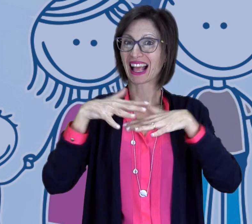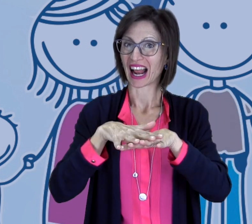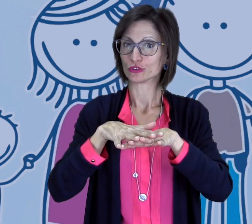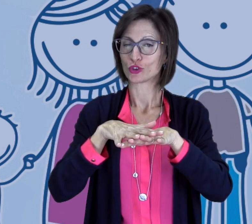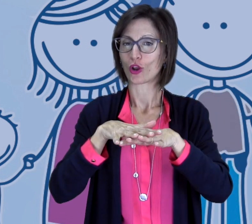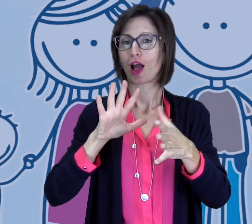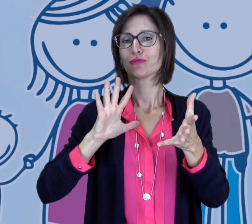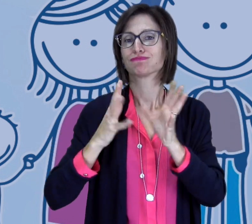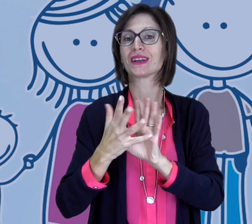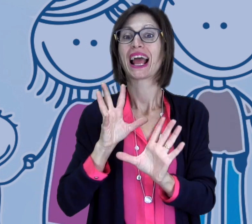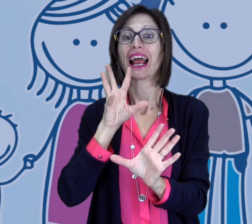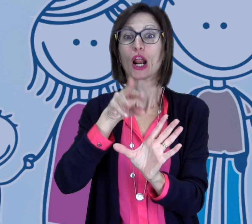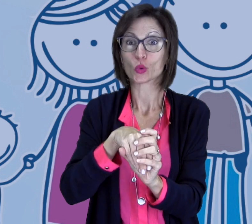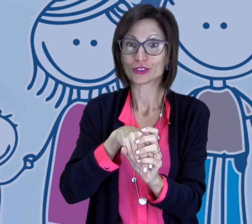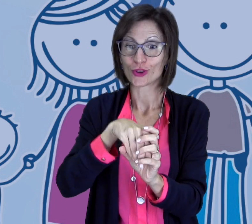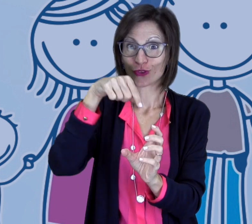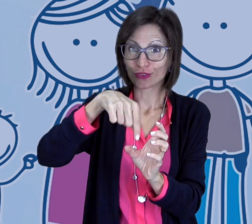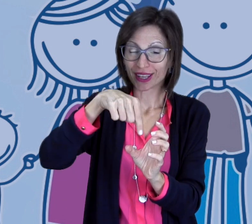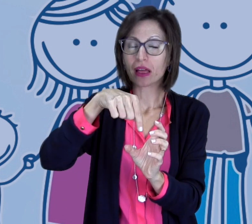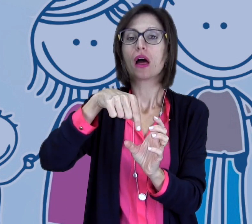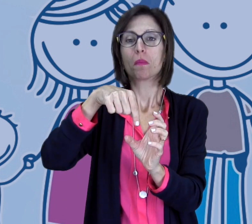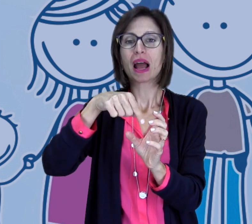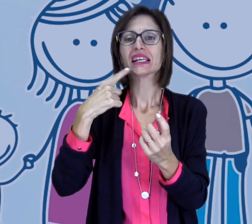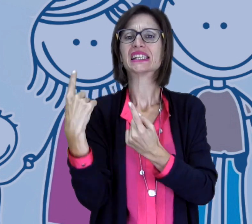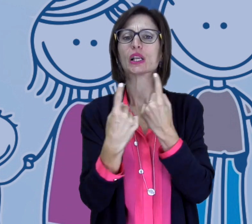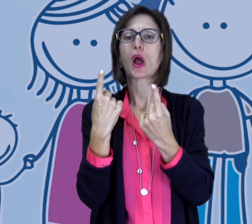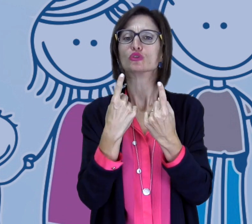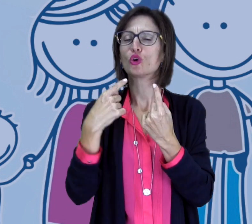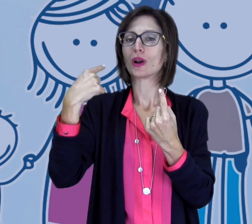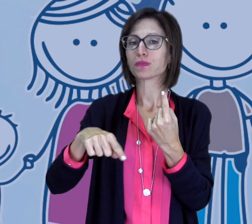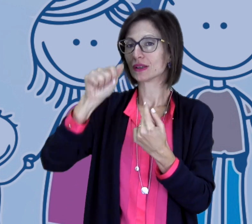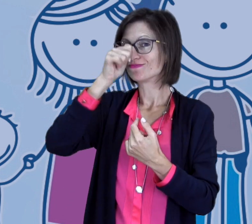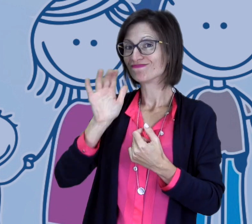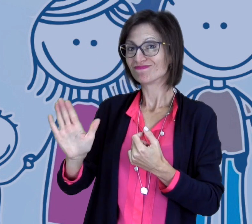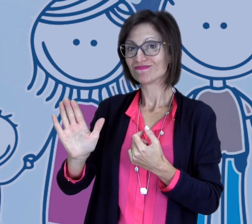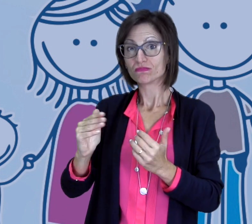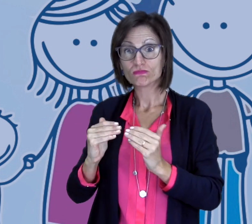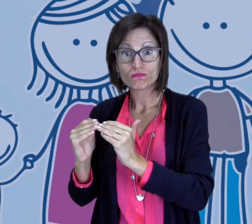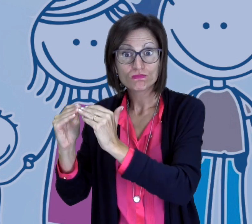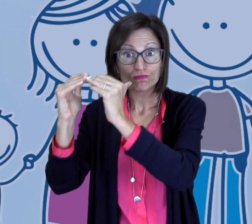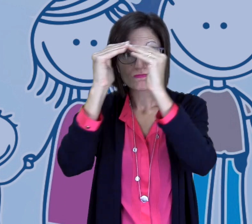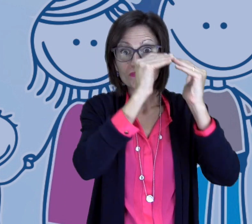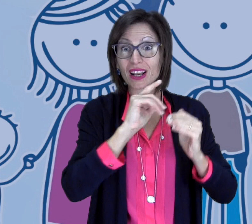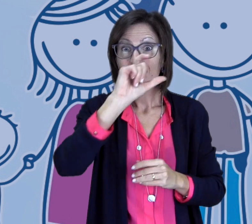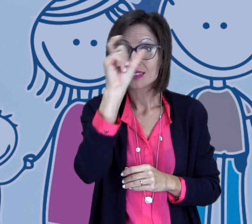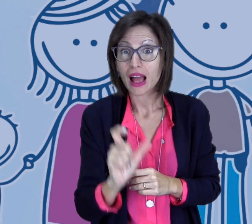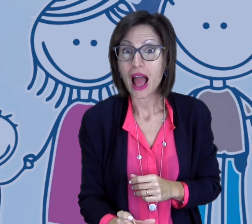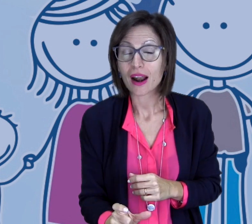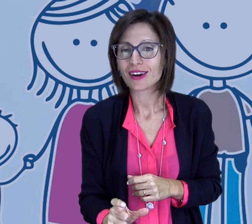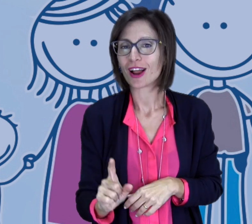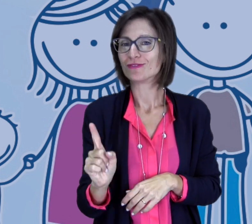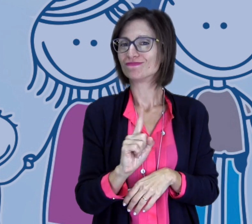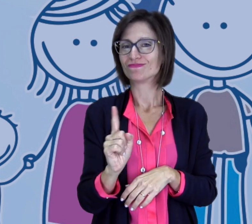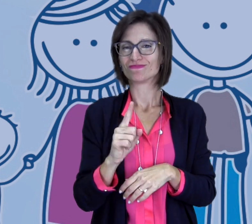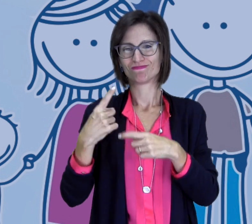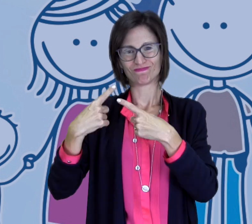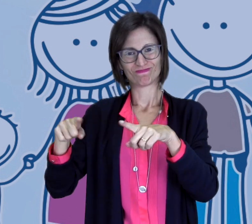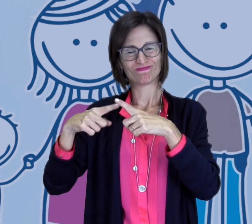situazione è disomogenea molto delicata ci sono delle difficoltà